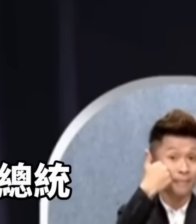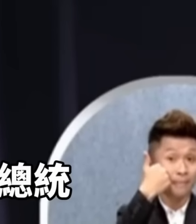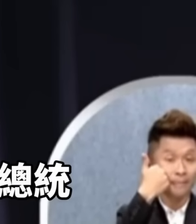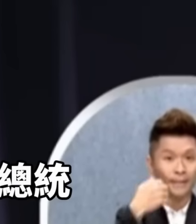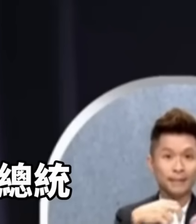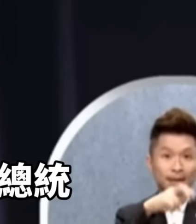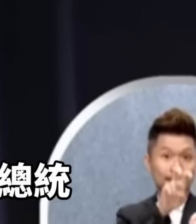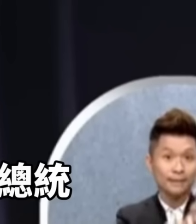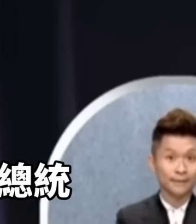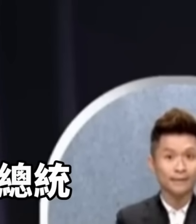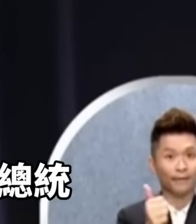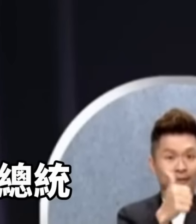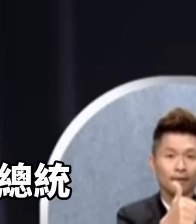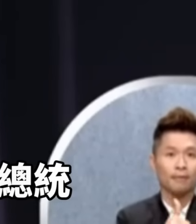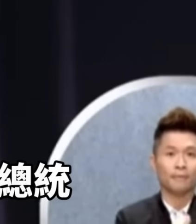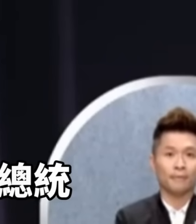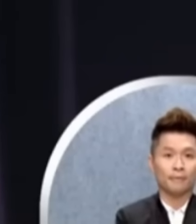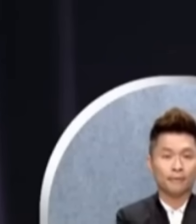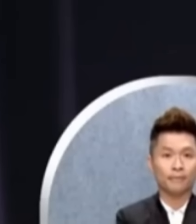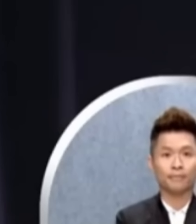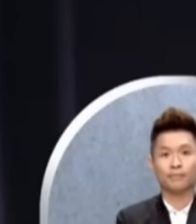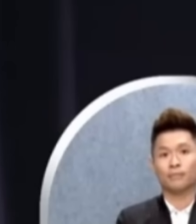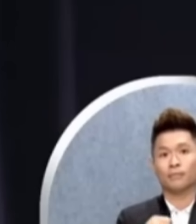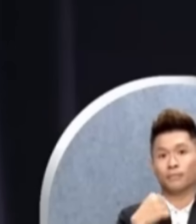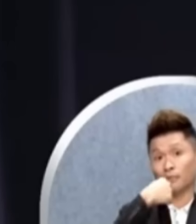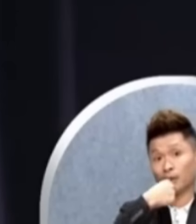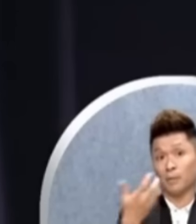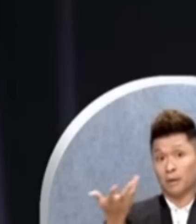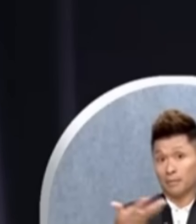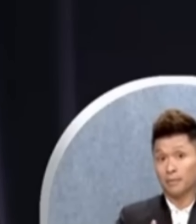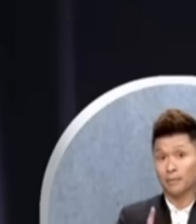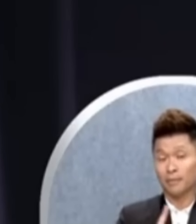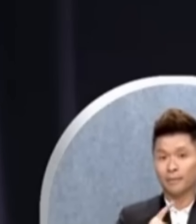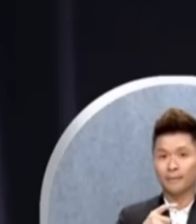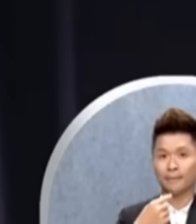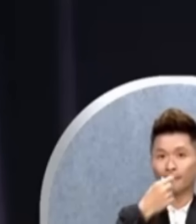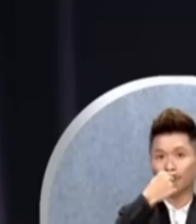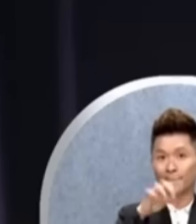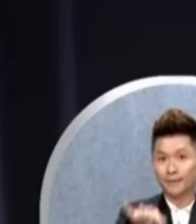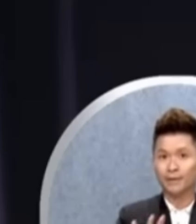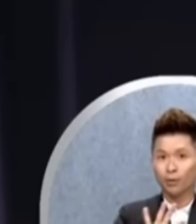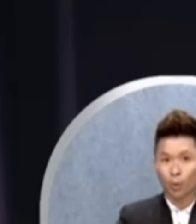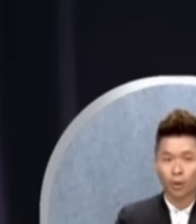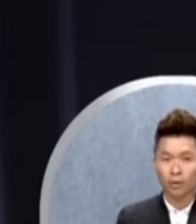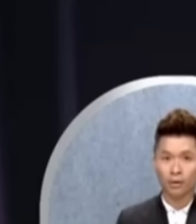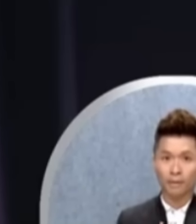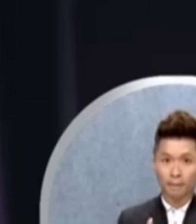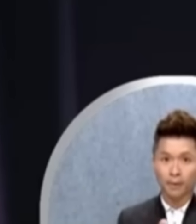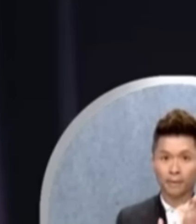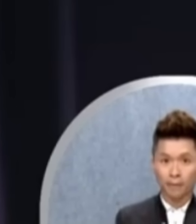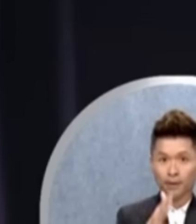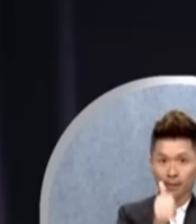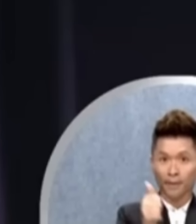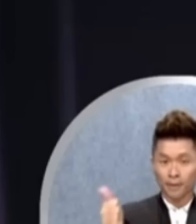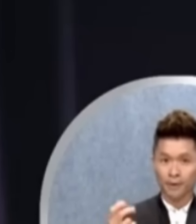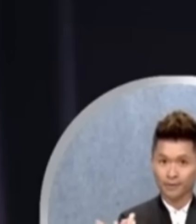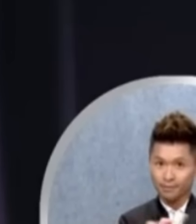老天爺也給我們臺灣一個非常好的總統 蔣經國 各位可以看這三位領導人 不管你的意識型態在哪裡